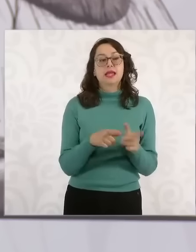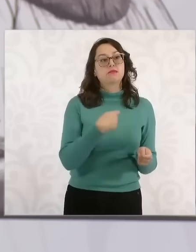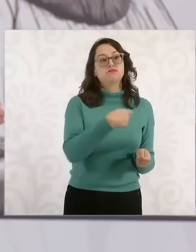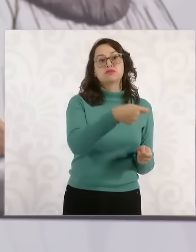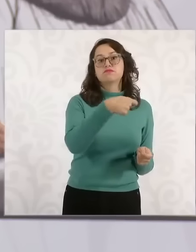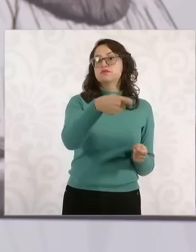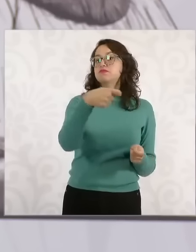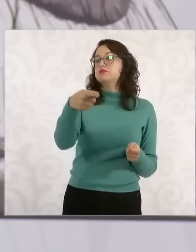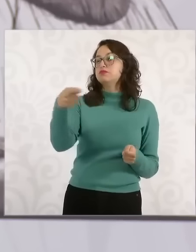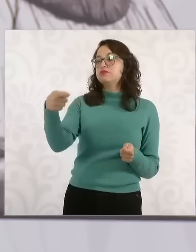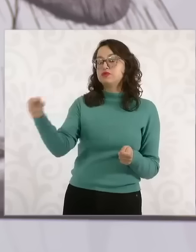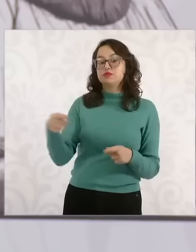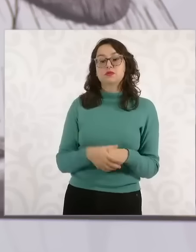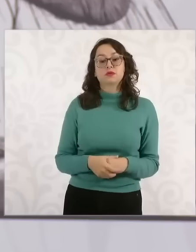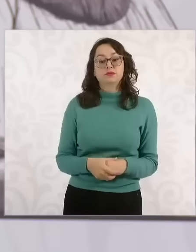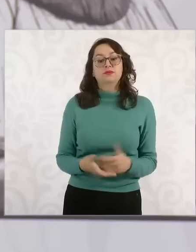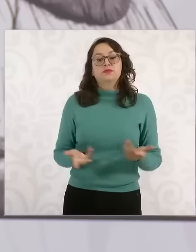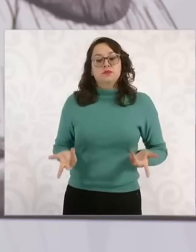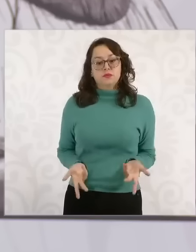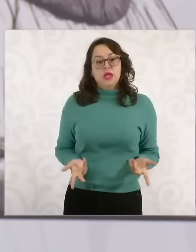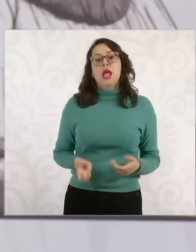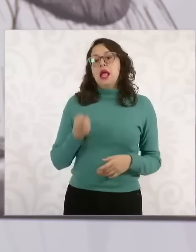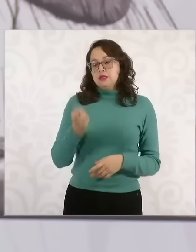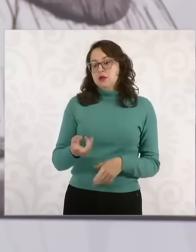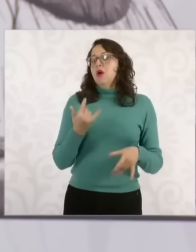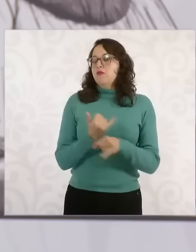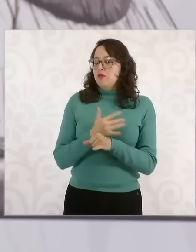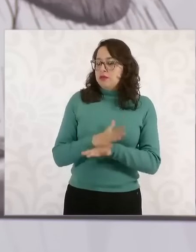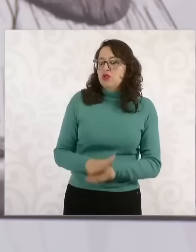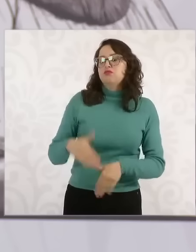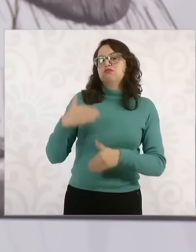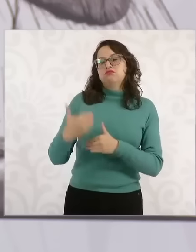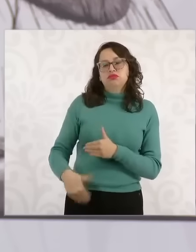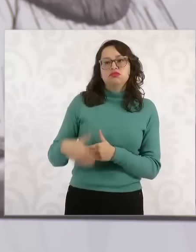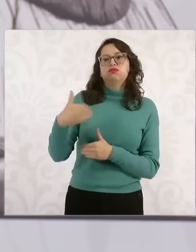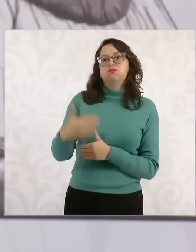La información que dio hoy Ariatna, pues la vamos a seguir dando en la mañanera para que la gente